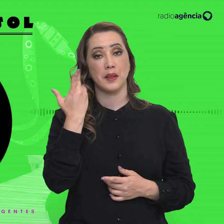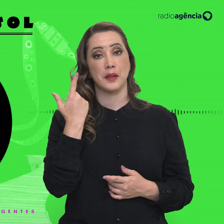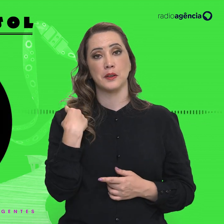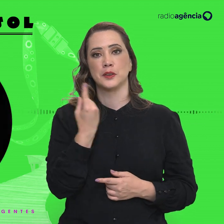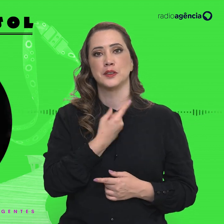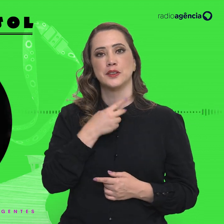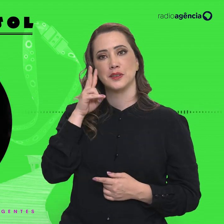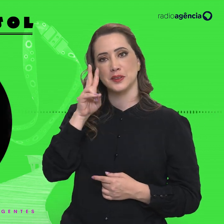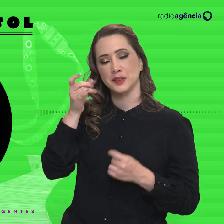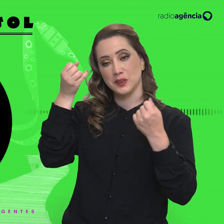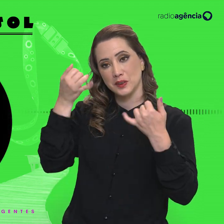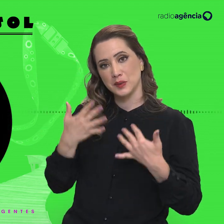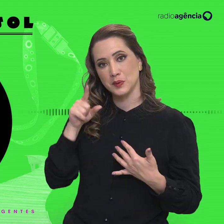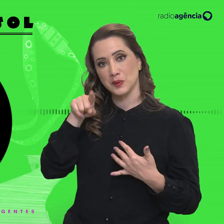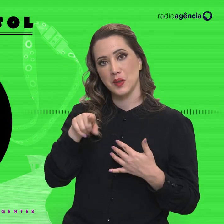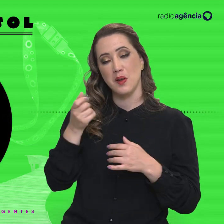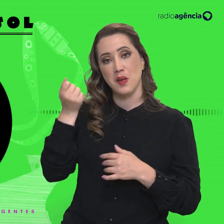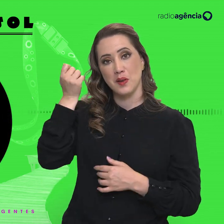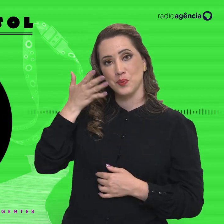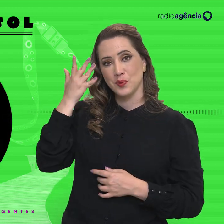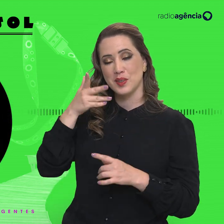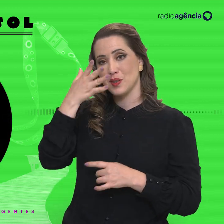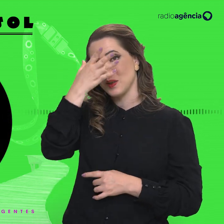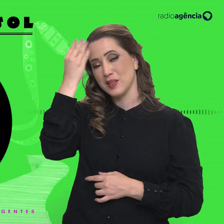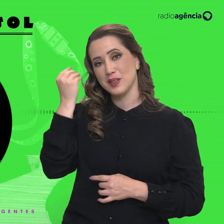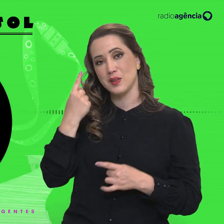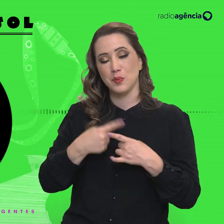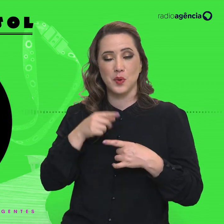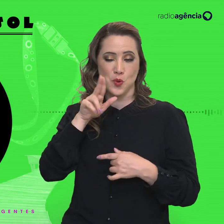[Patrícia] Eu adoro ele, gente. Eu só esqueci porque normalmente eu não fico com nada pendurado.